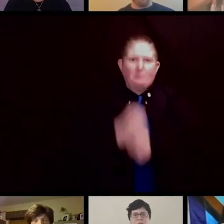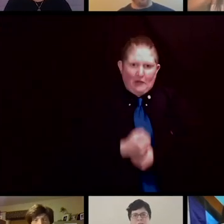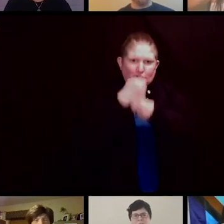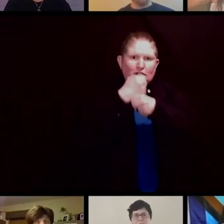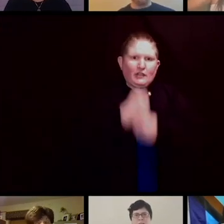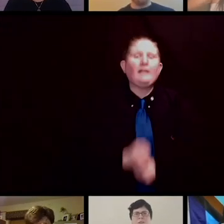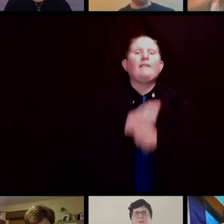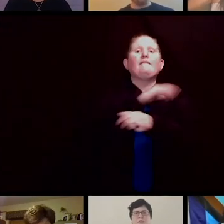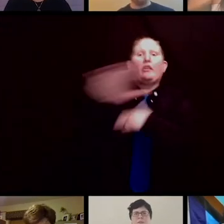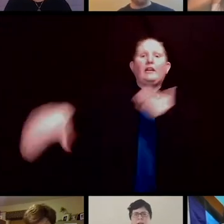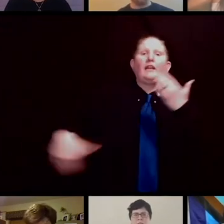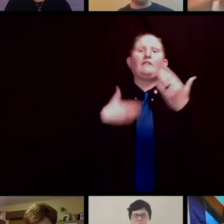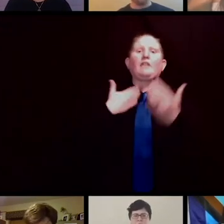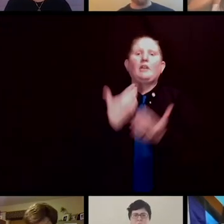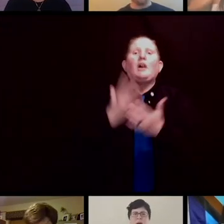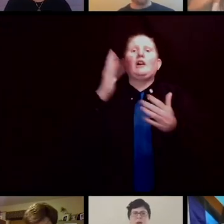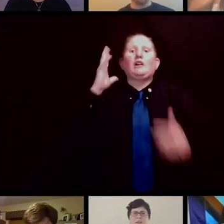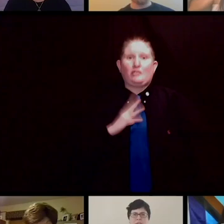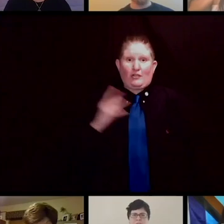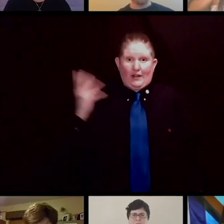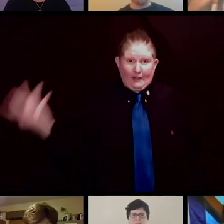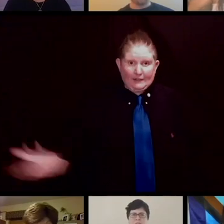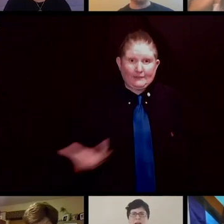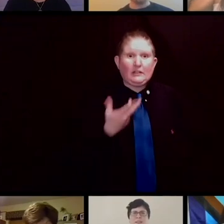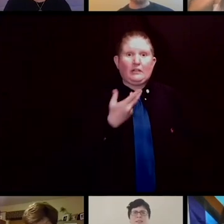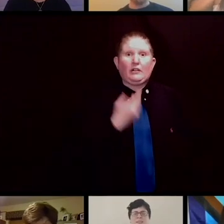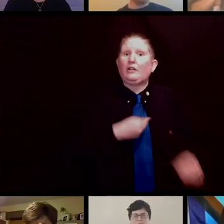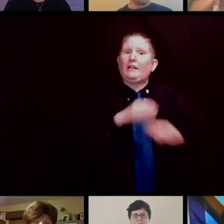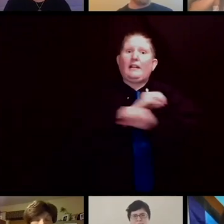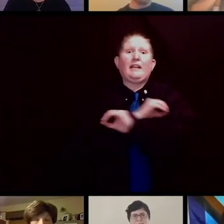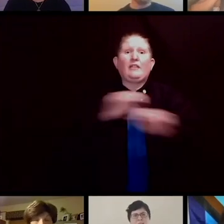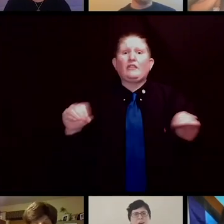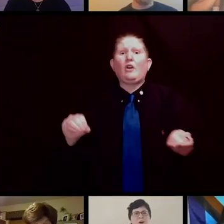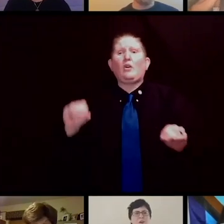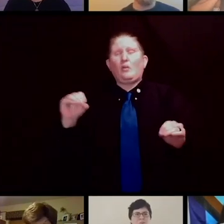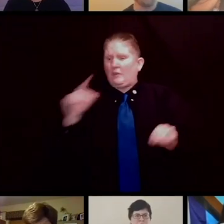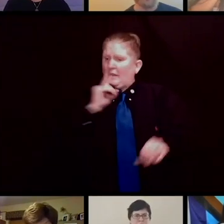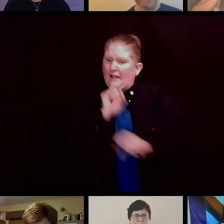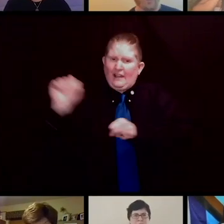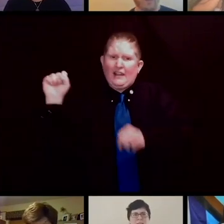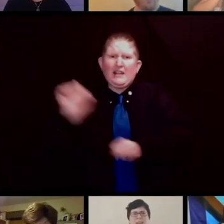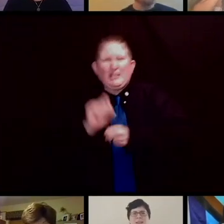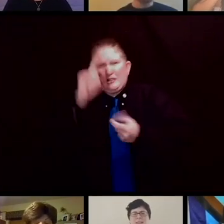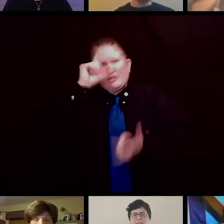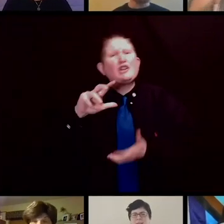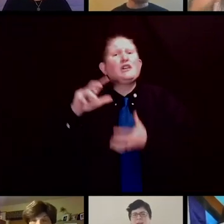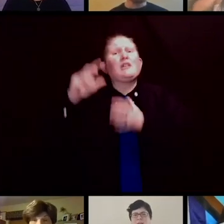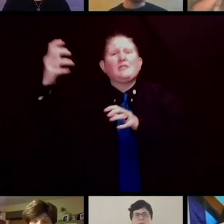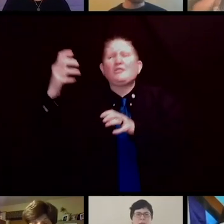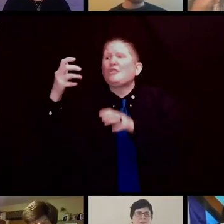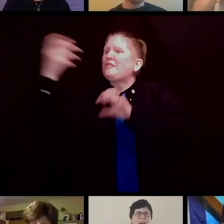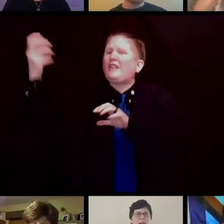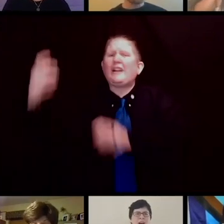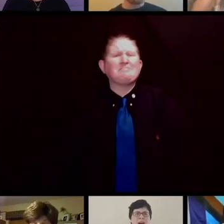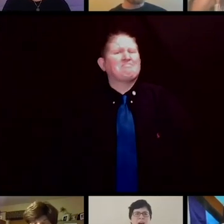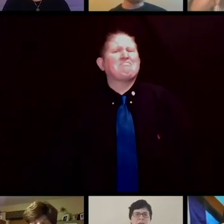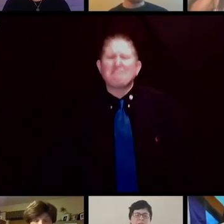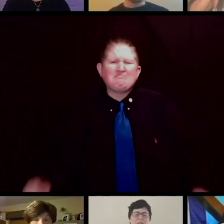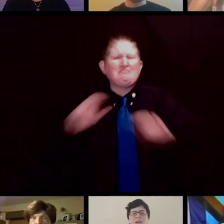Marchando por todos los trans No dejaré que nadie me cambie